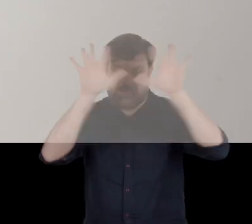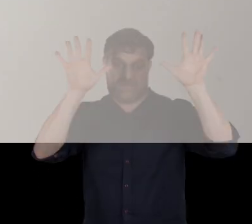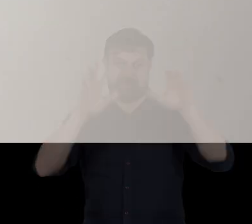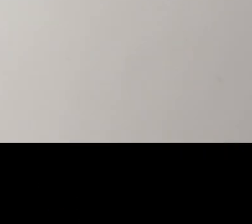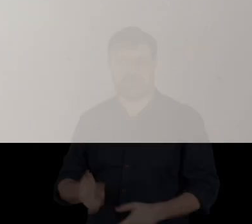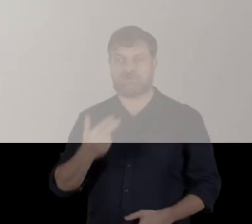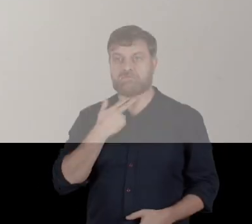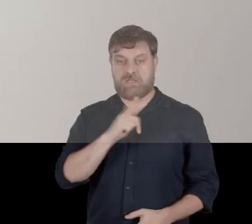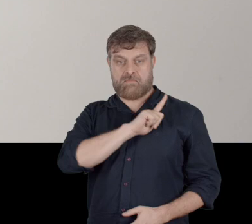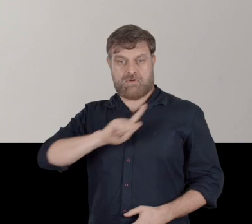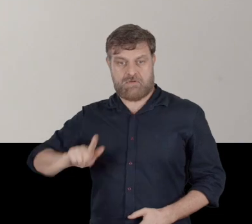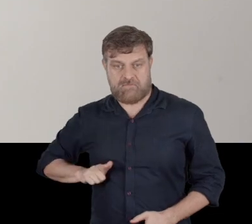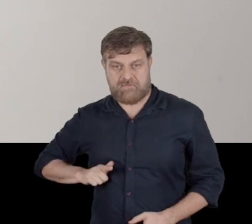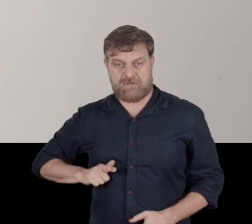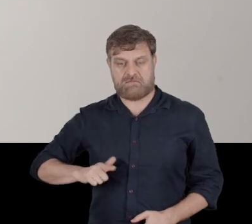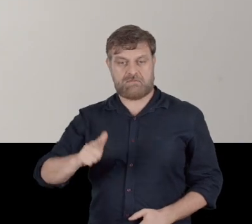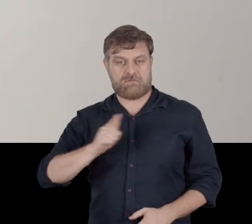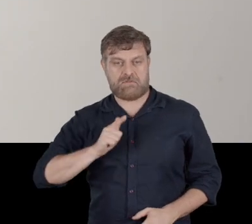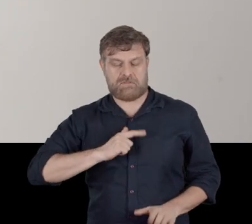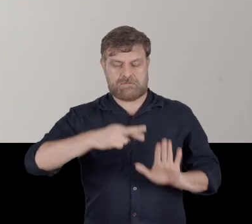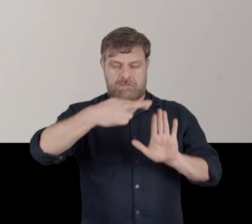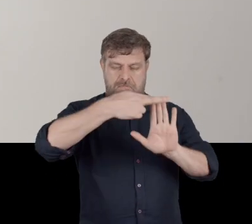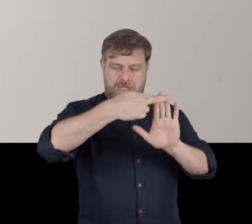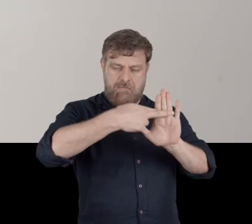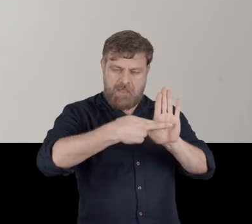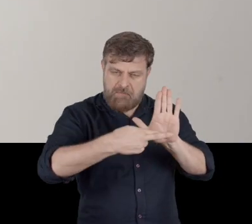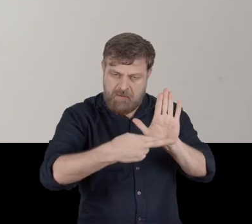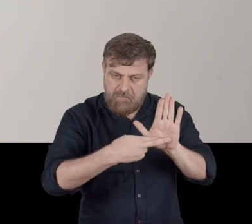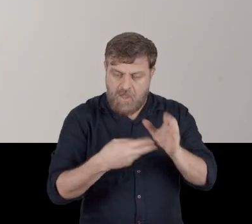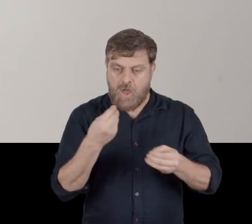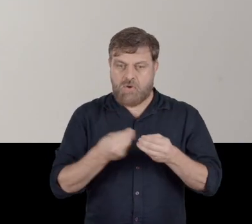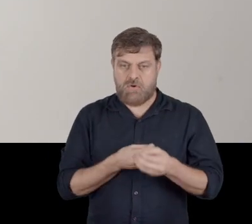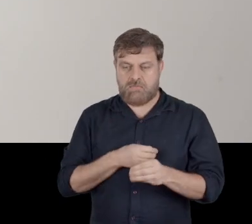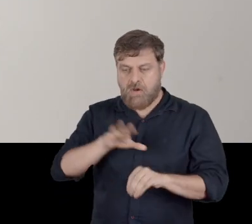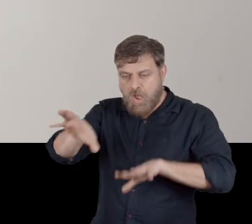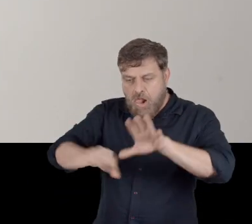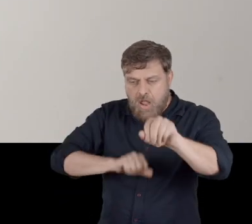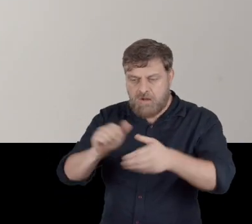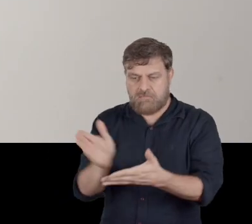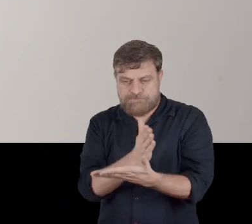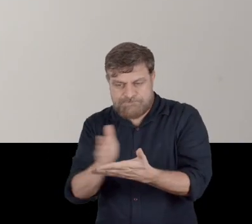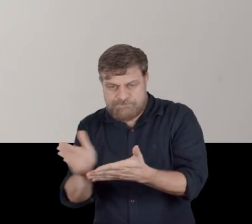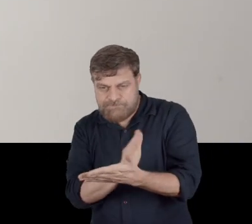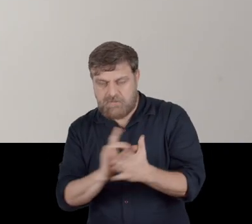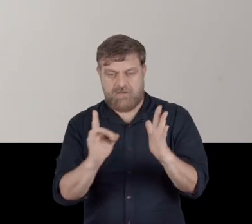não adianta só o Estado ter lá todo um processo de coleta seletiva